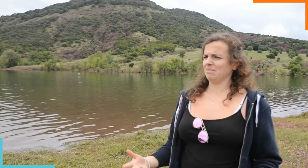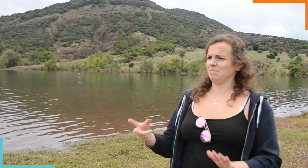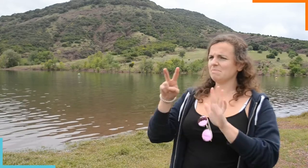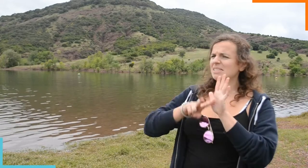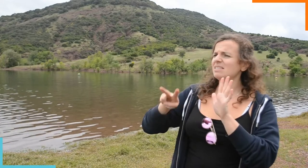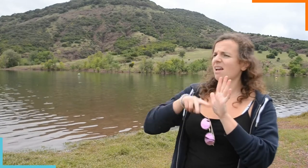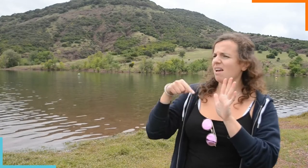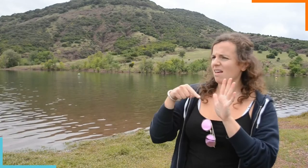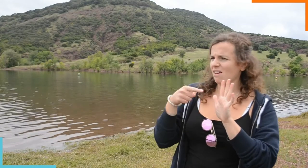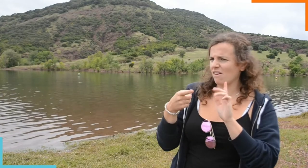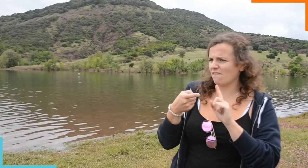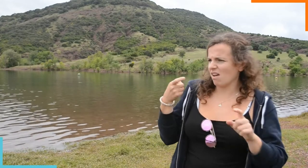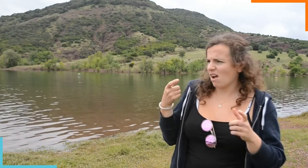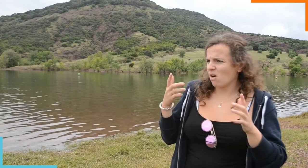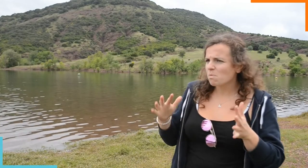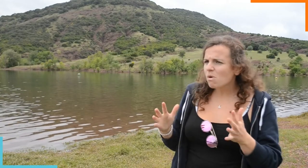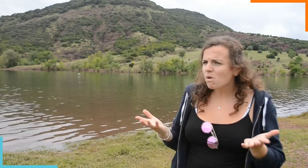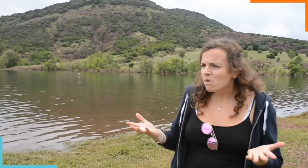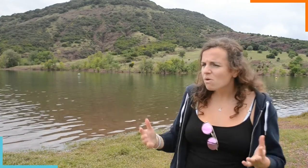Mais d'où vient le Mistral ?